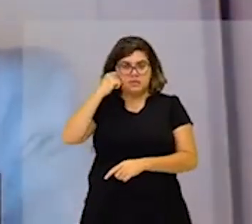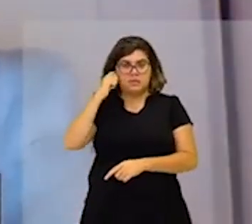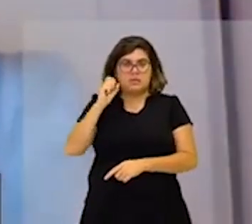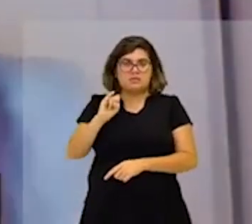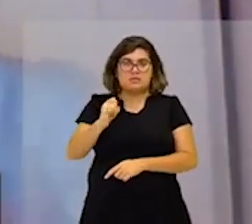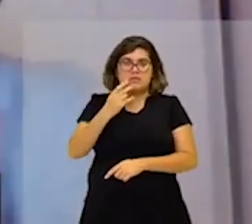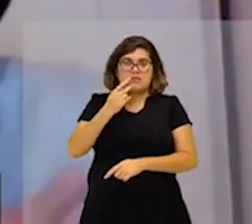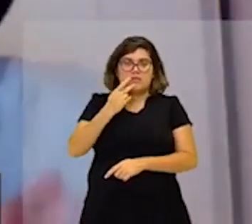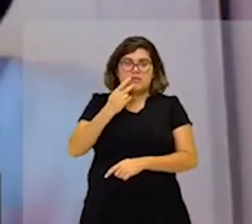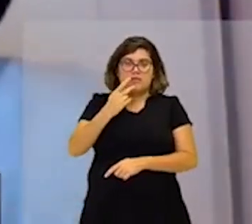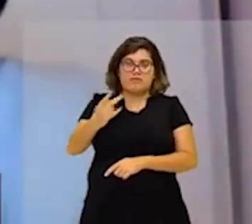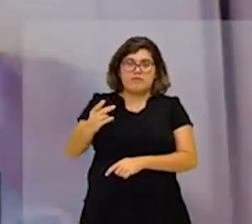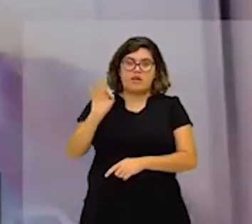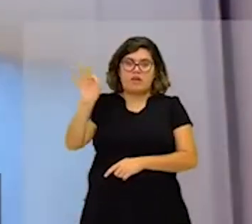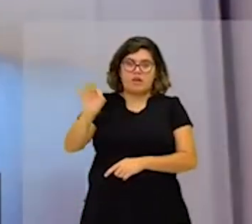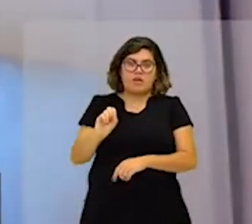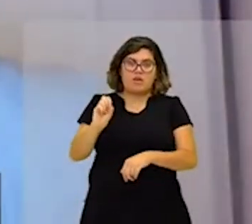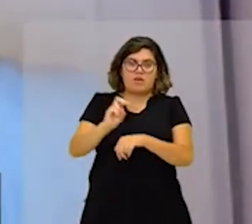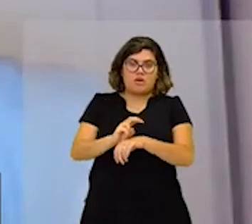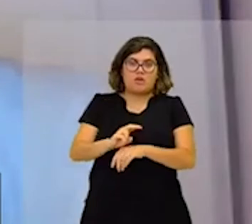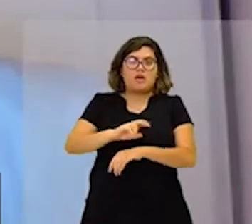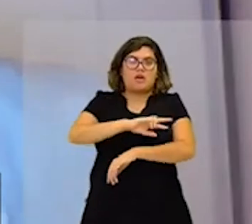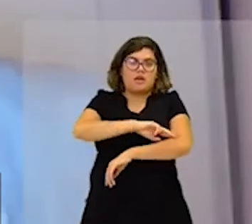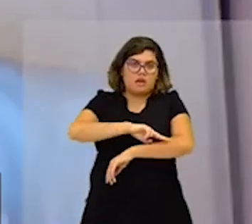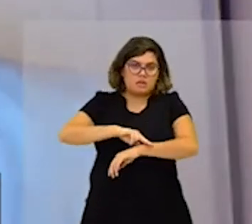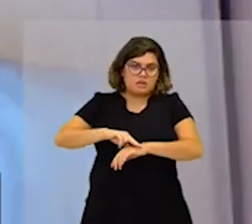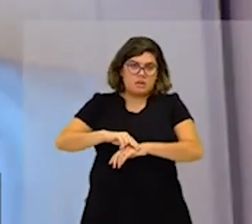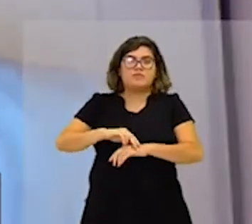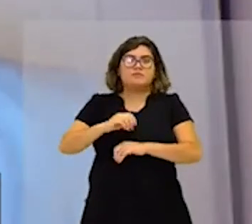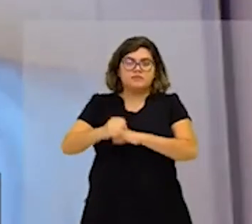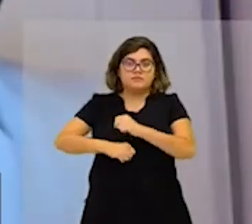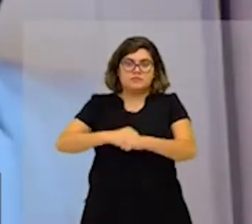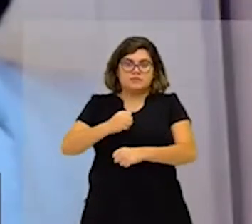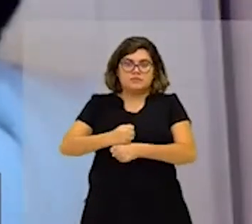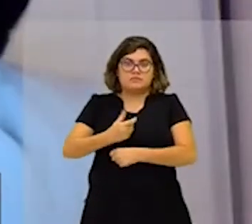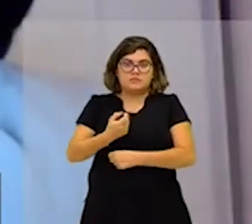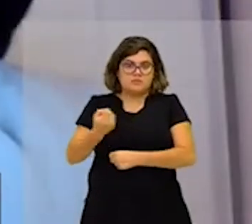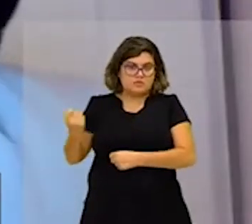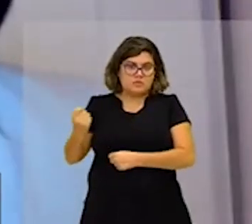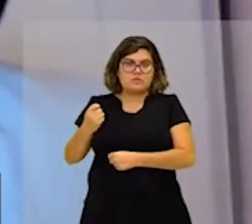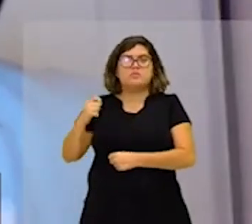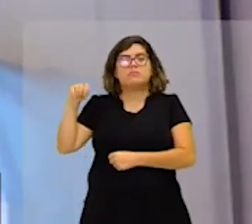e não na década de duas meninas o Brasil começa a realmente com as Universidades a estabelecer cotas